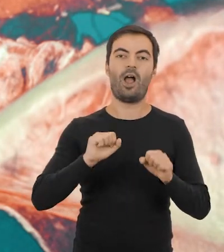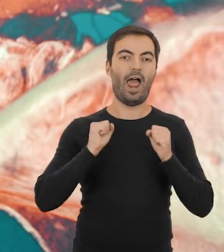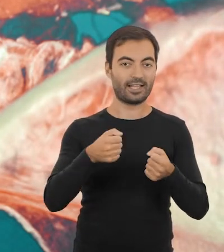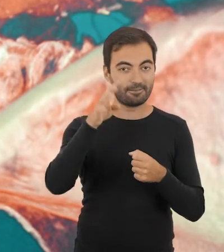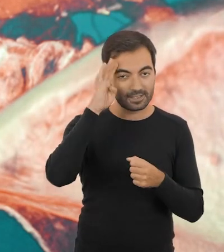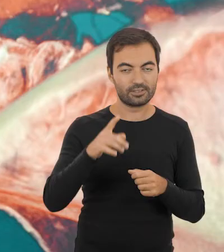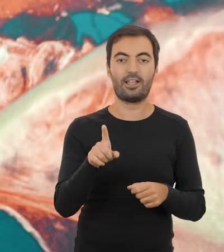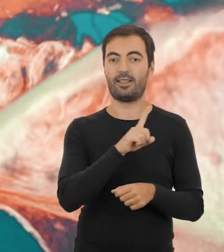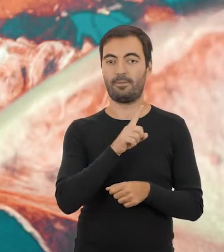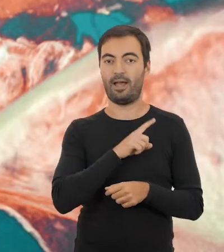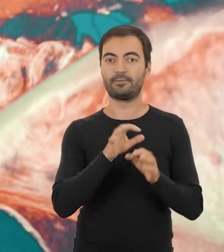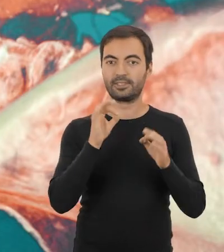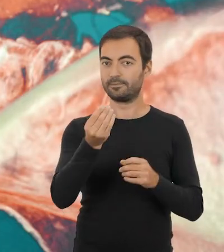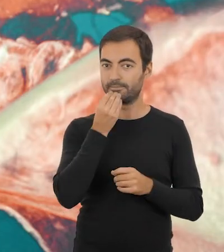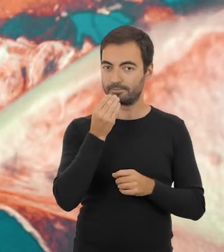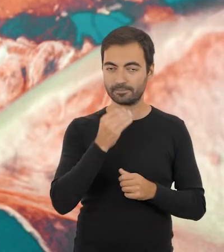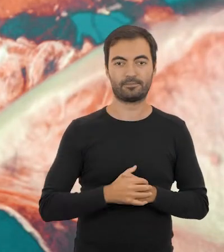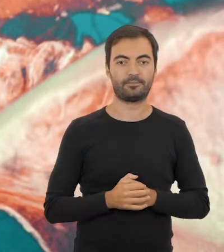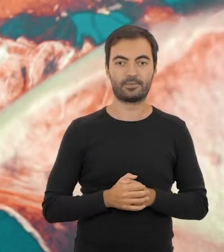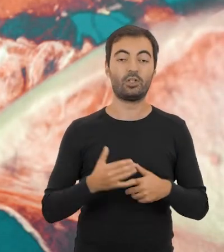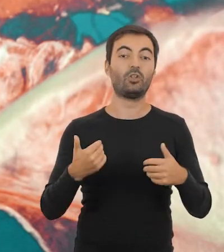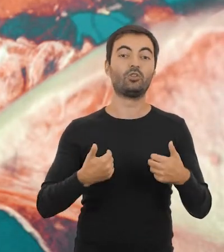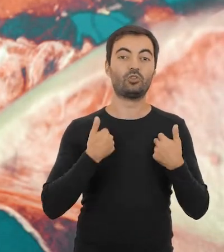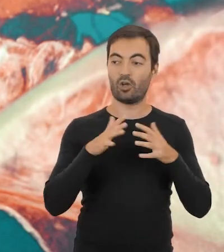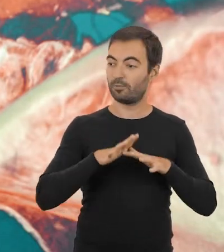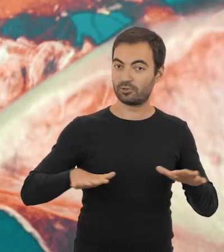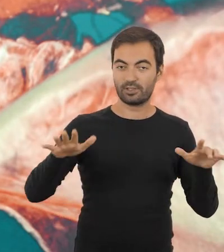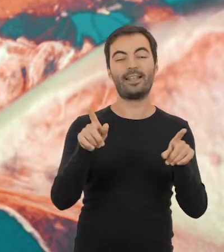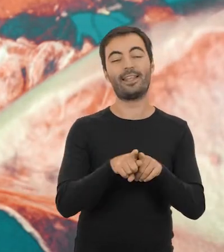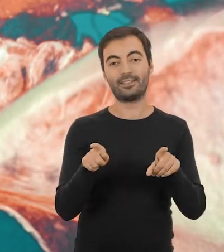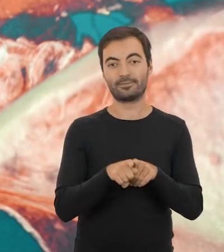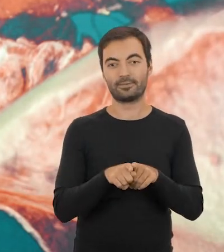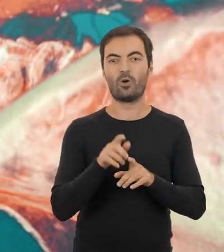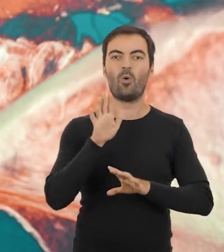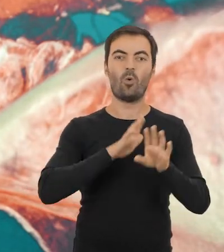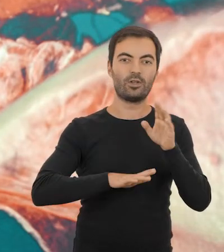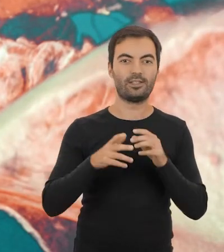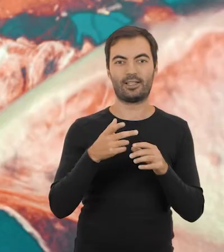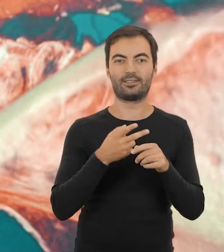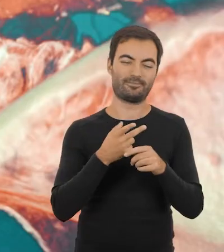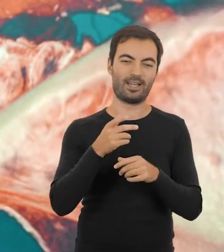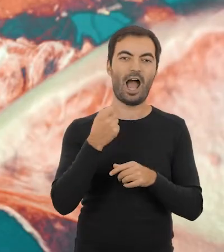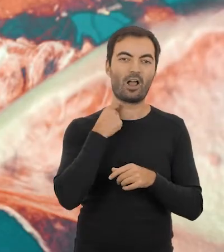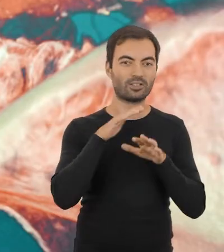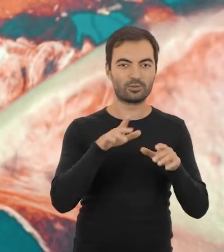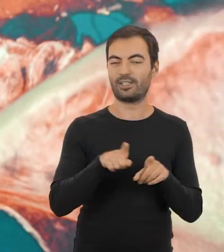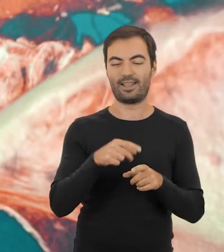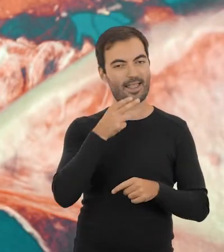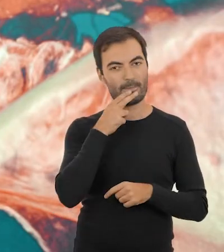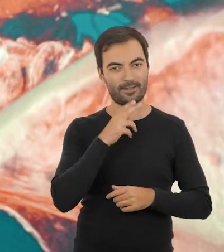i zdrowe otoczenie, a także unikać nadmiaru alkoholu i nie palić tytoniu. Nauka To Lubię na facebooku i youtubie.